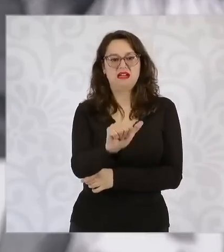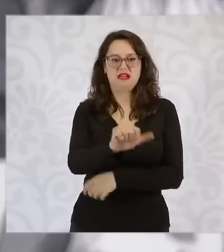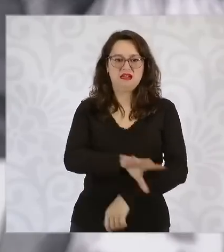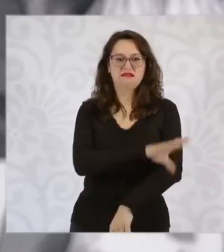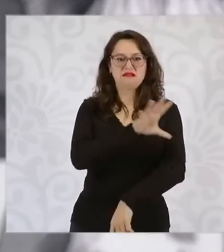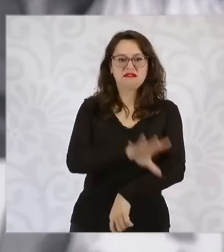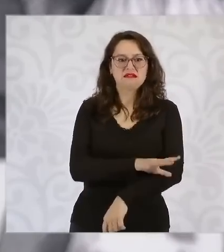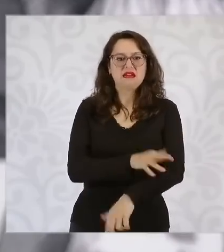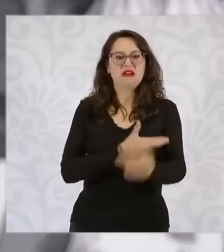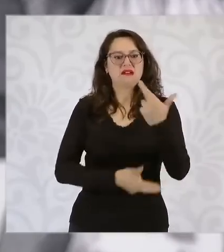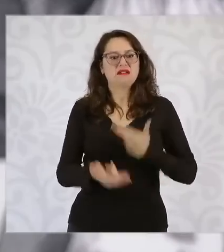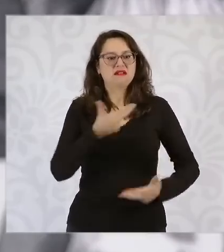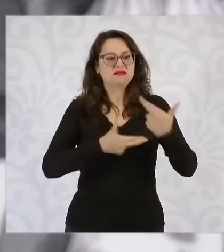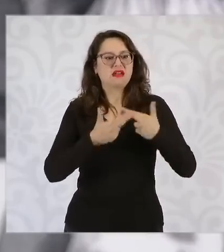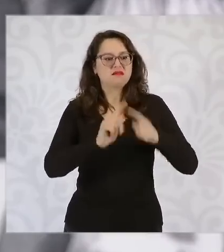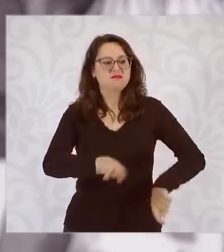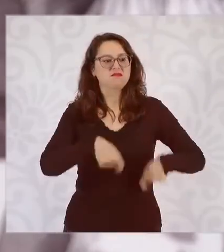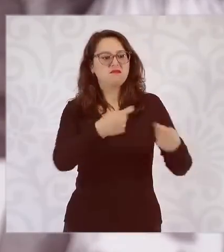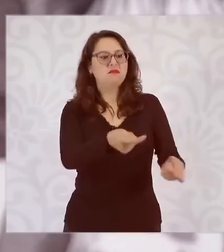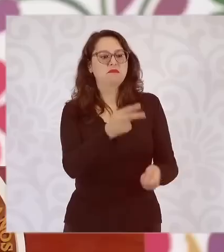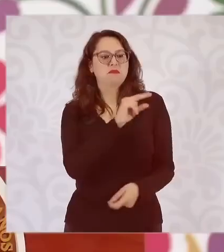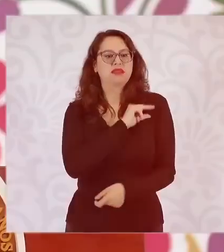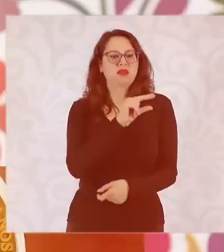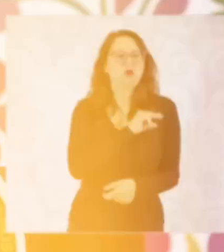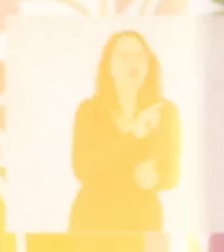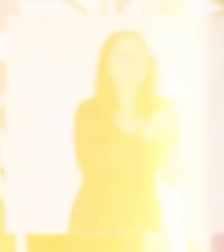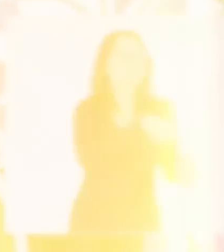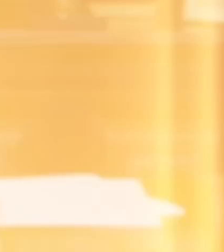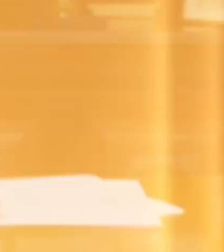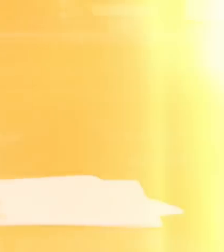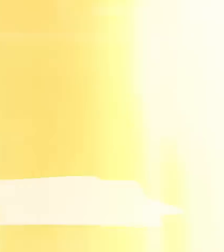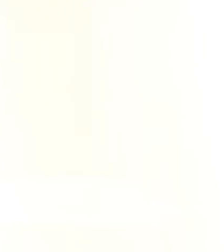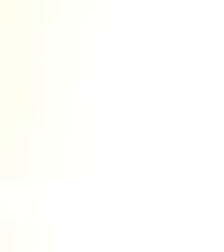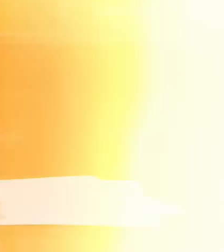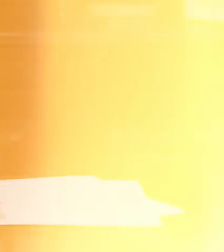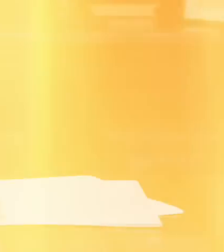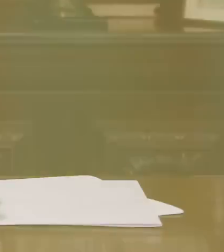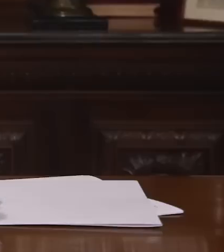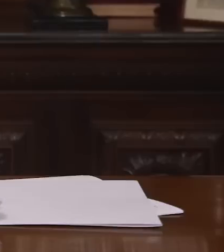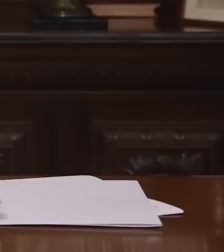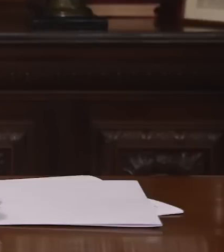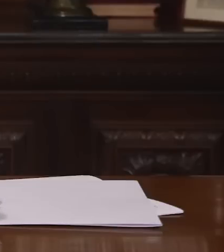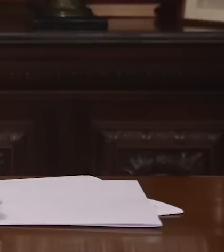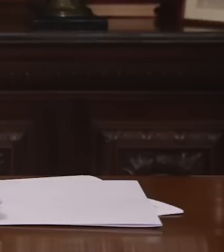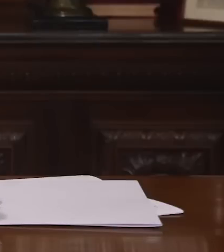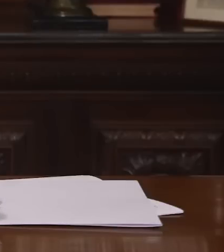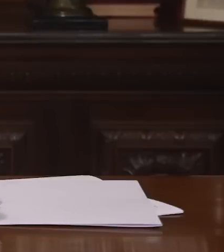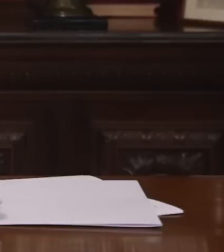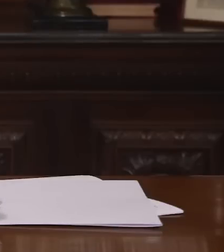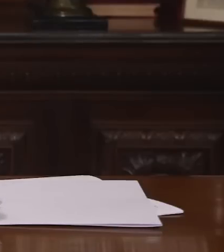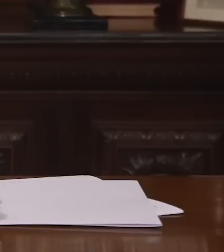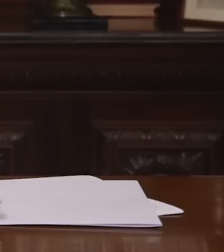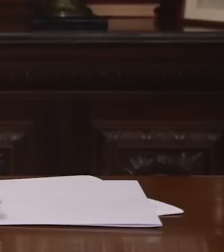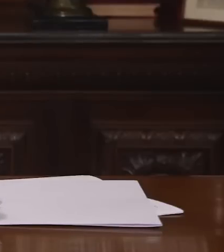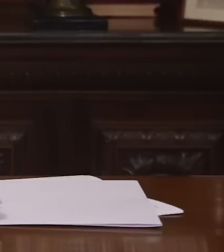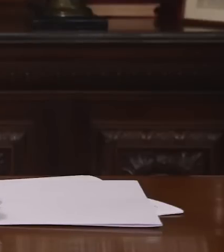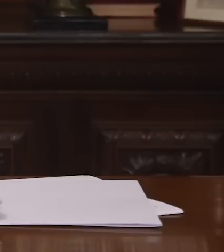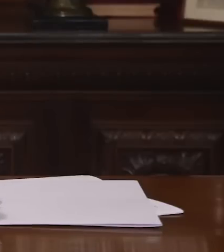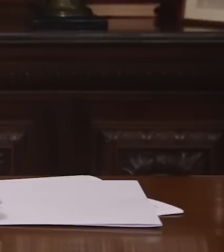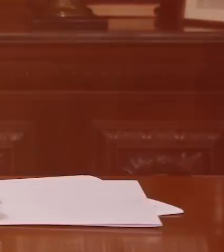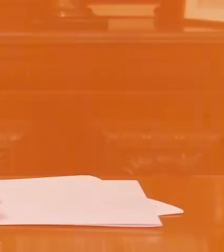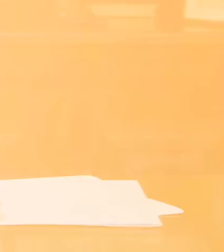la conferencia del pueblo además la presidenta Claudia Shan destacó que las leyes secundarias